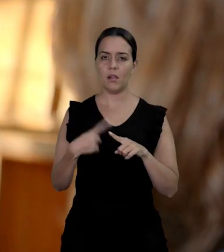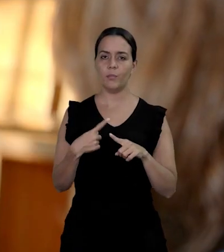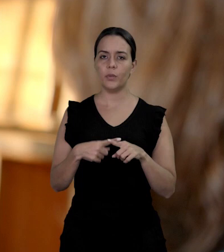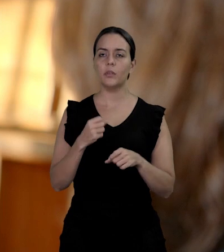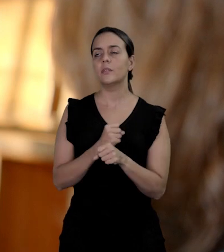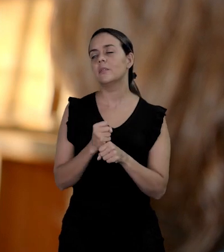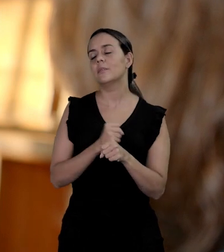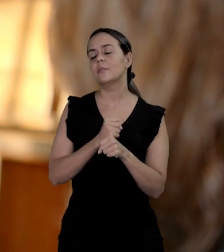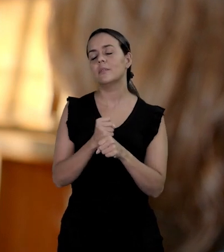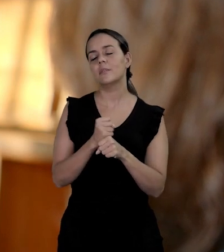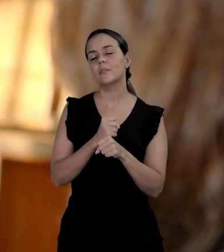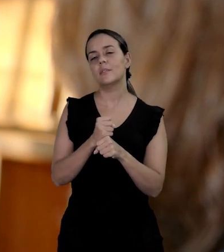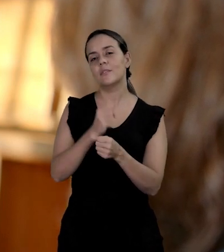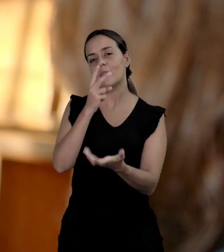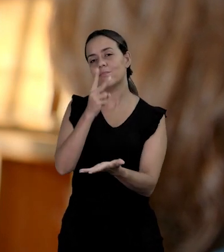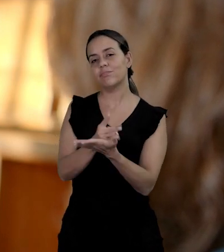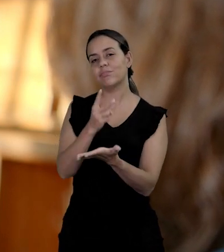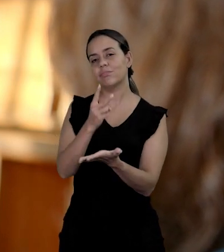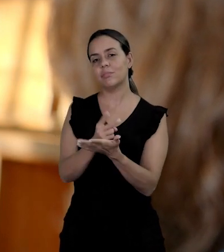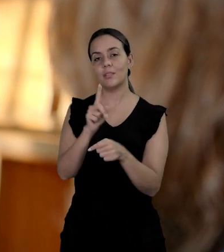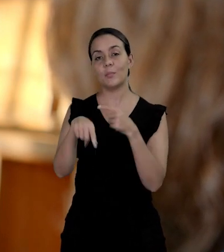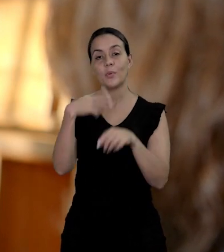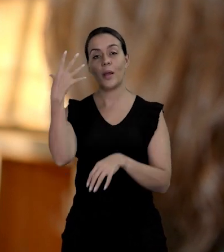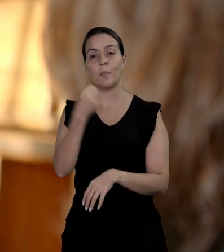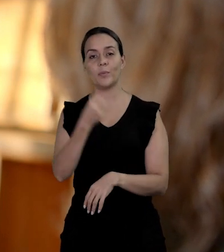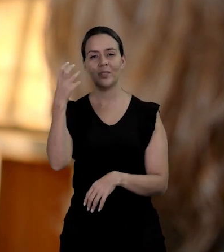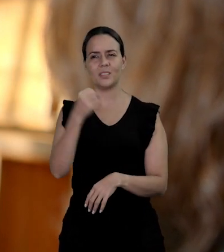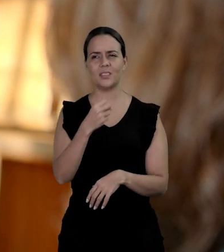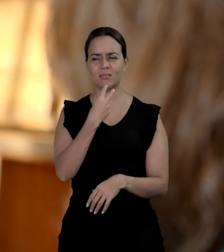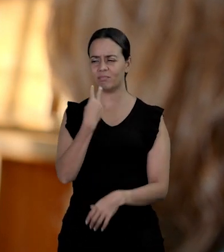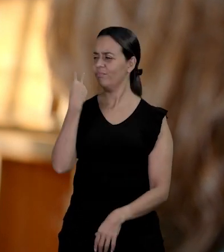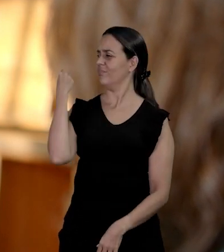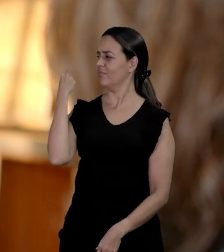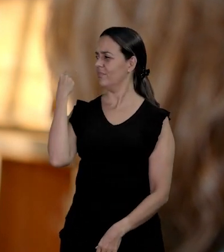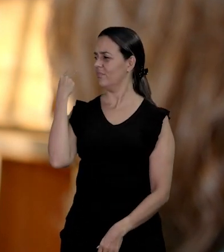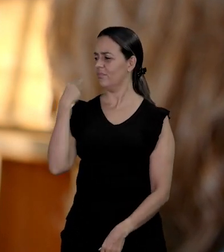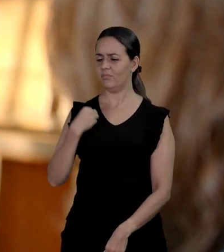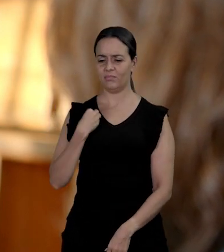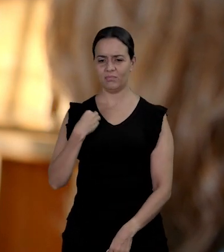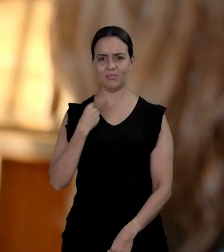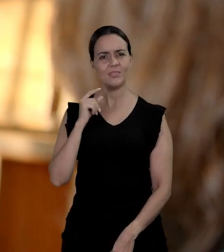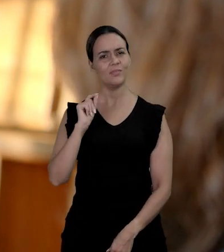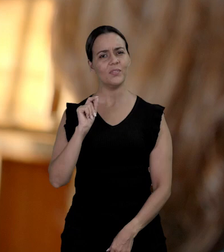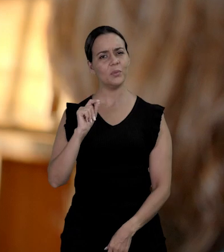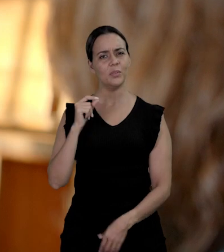Por quê? Porque a pessoa trabalha 50 anos no mesmo lugar, E aí, quando ela se aposenta, ela olha para trás e vê: O que eu fiz?